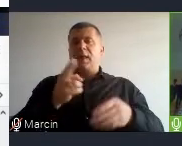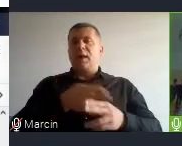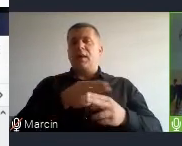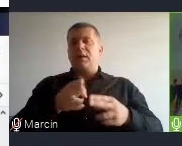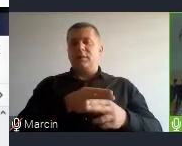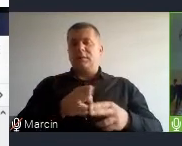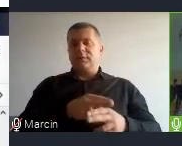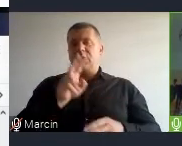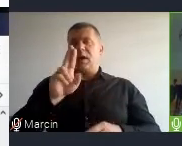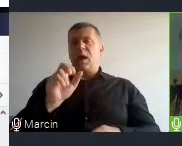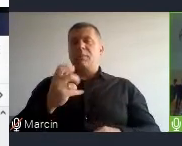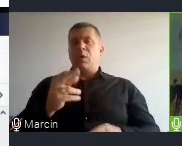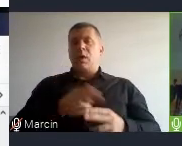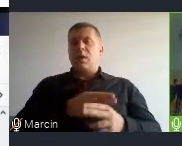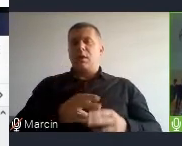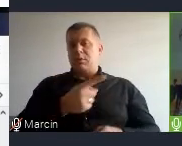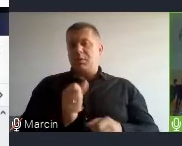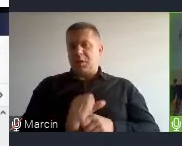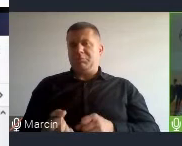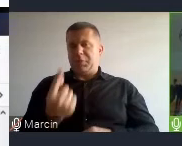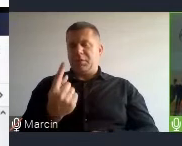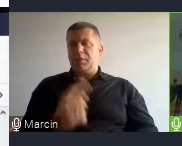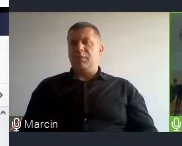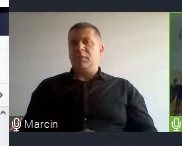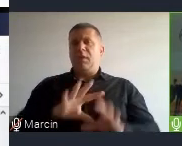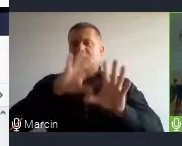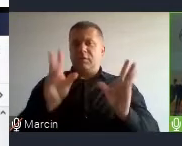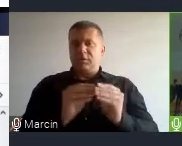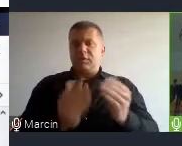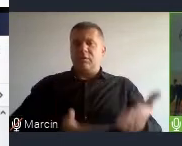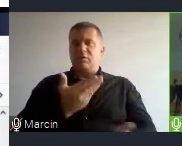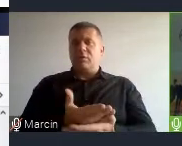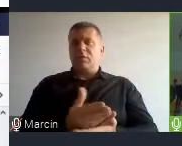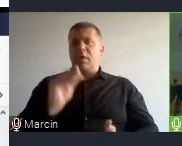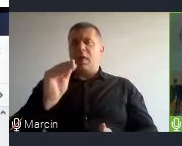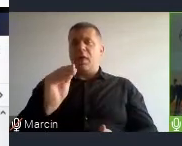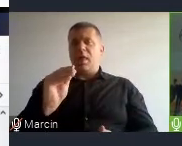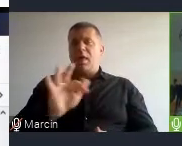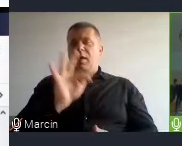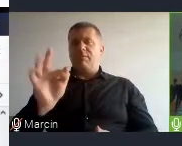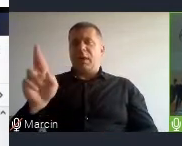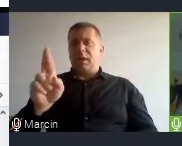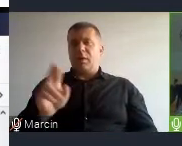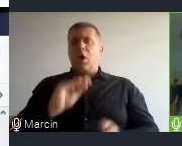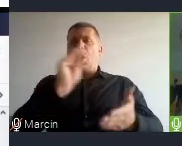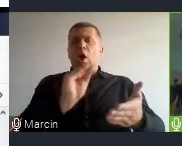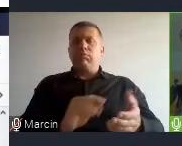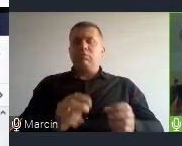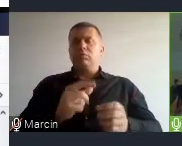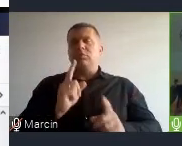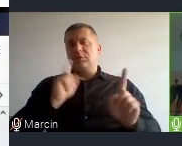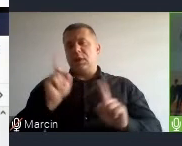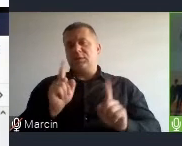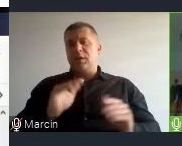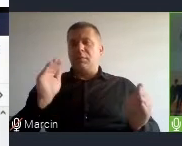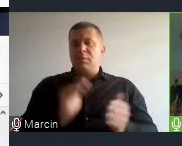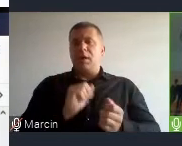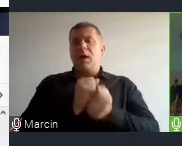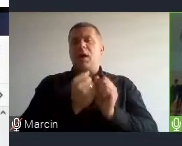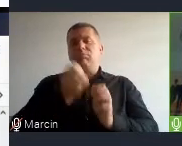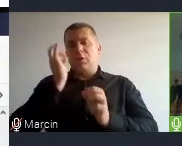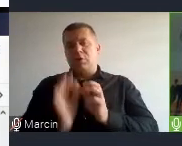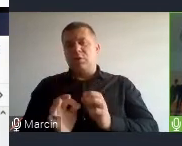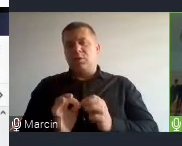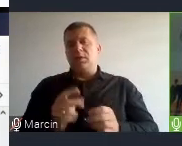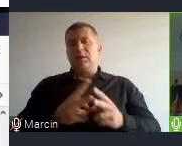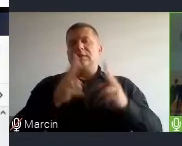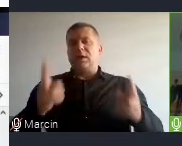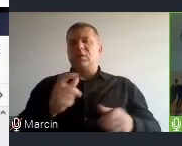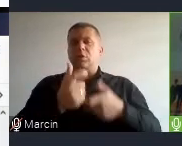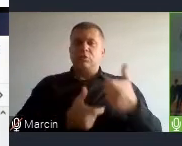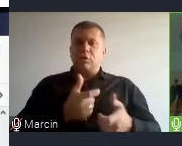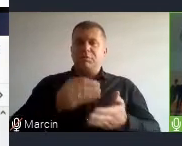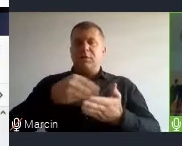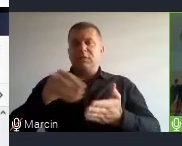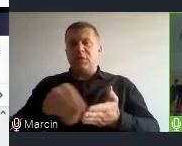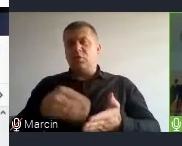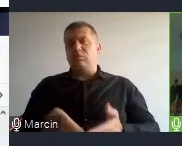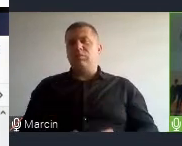w którym pojawia się we wszystkich wnioskach EFRR-u, opisuje czasem mniej lub bardziej dokładnie zakres robót, zakupów, usług,